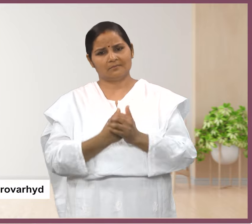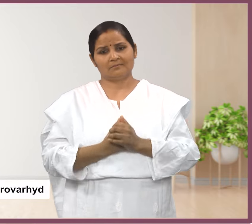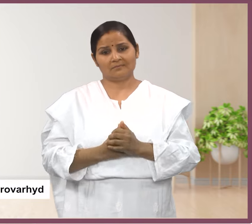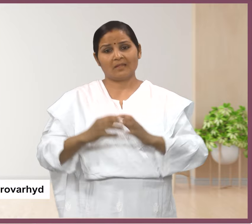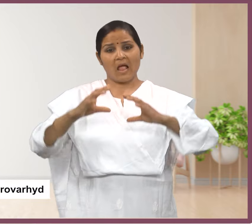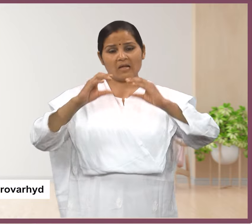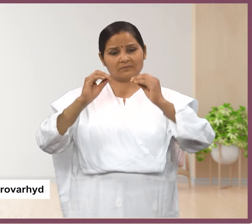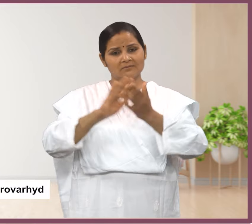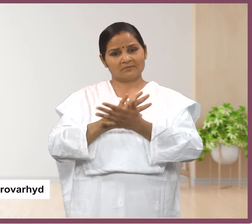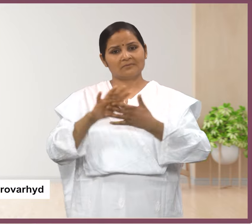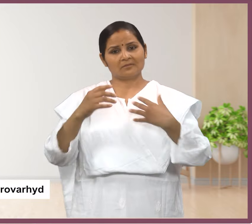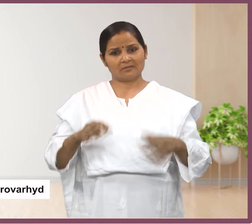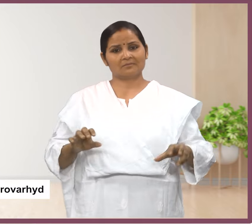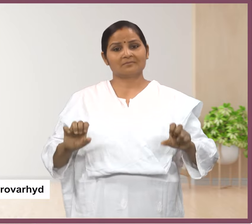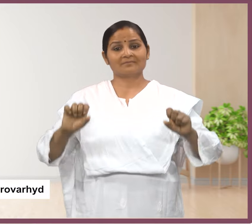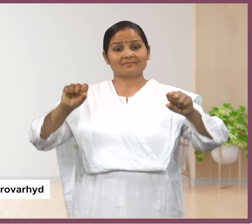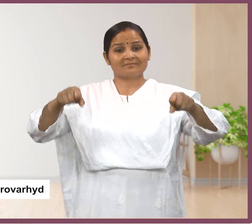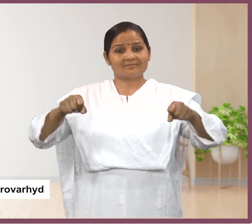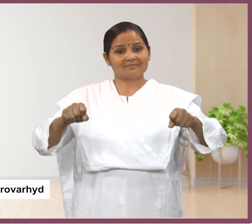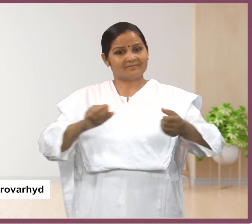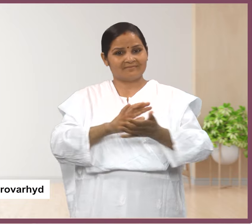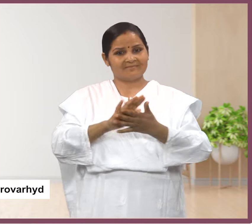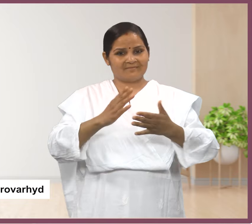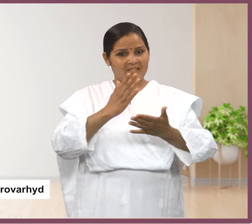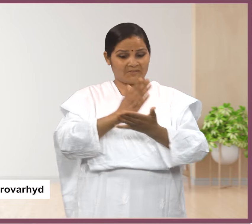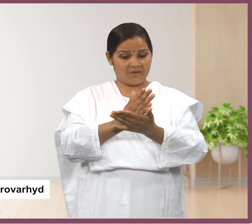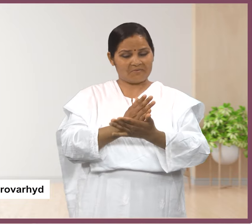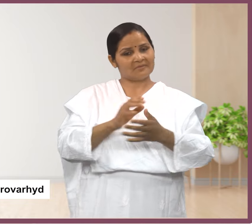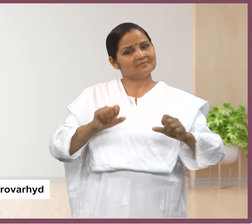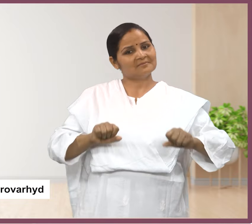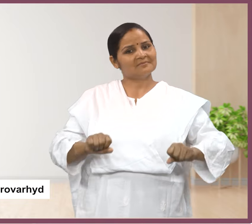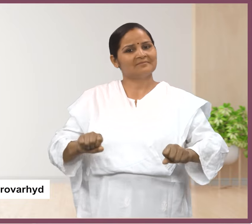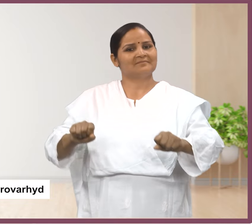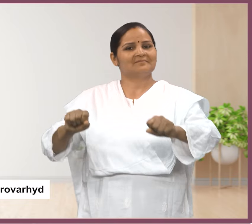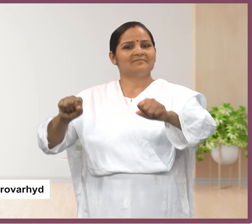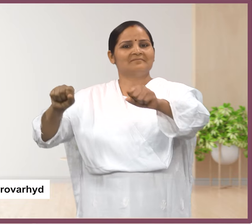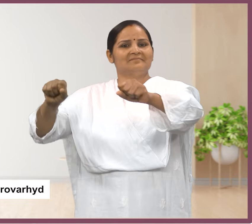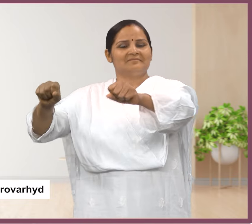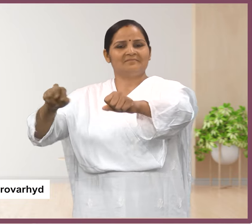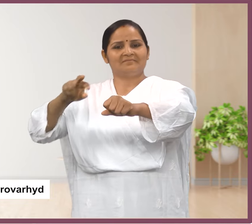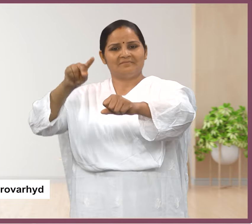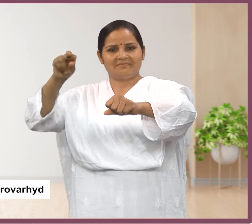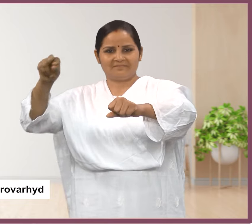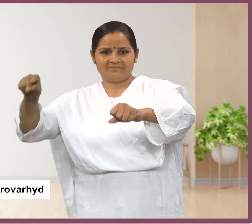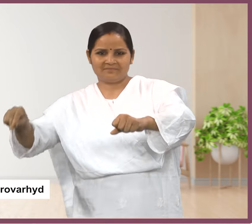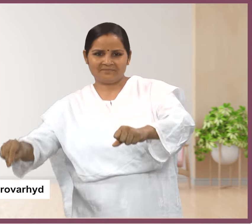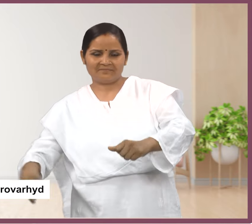శాండ్విచ్ పూర్తయిన తర్వాత, ఆ వ్యక్తి తన బైక్ తీసుకొని తాడు పై నుండి క్రిందికి వచ్చాడు.